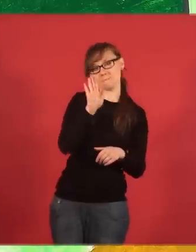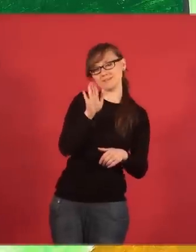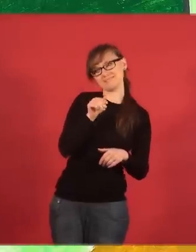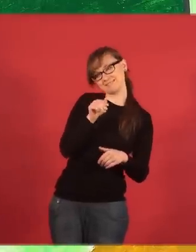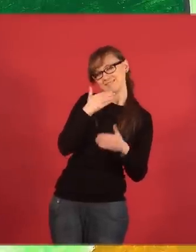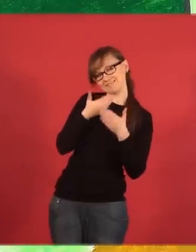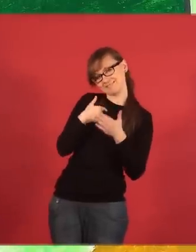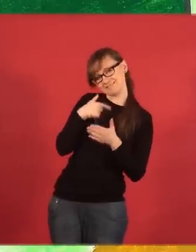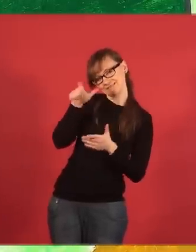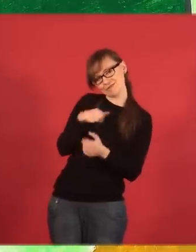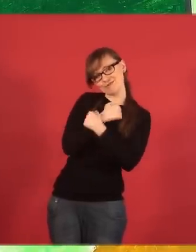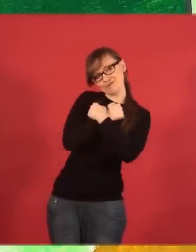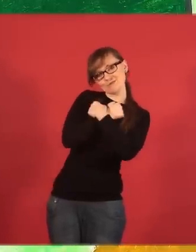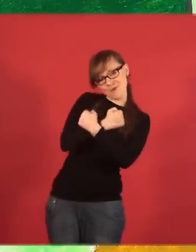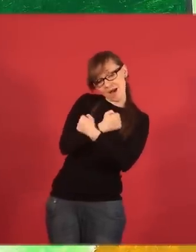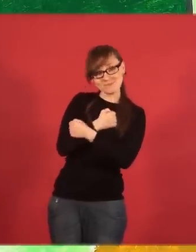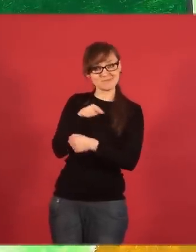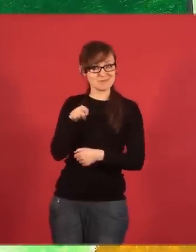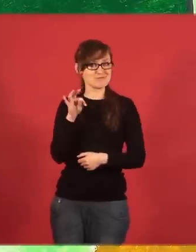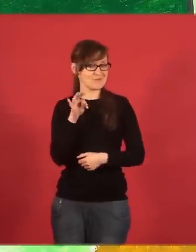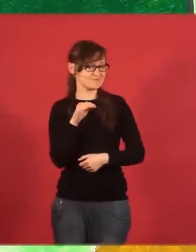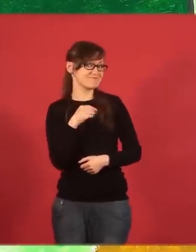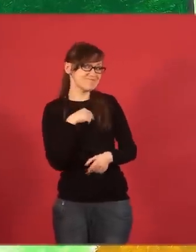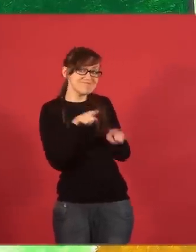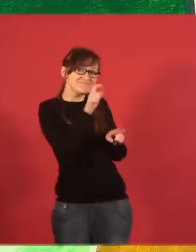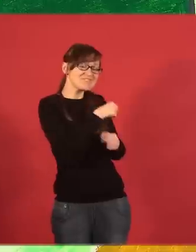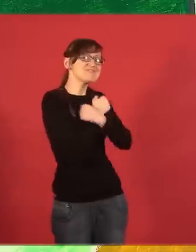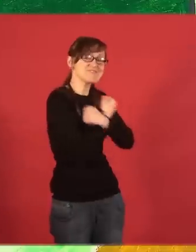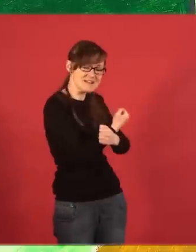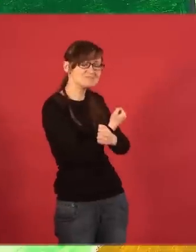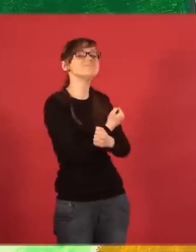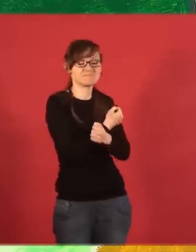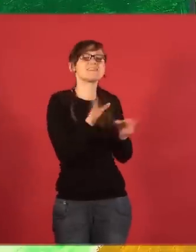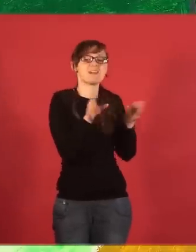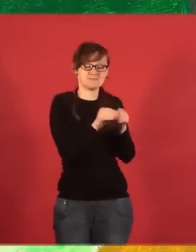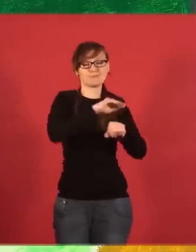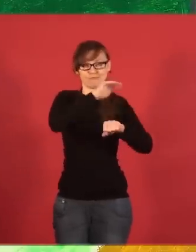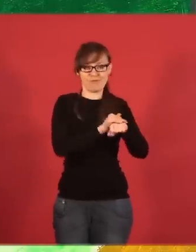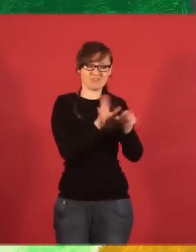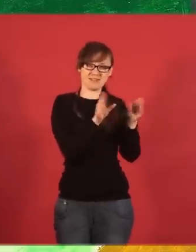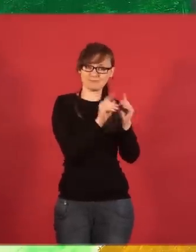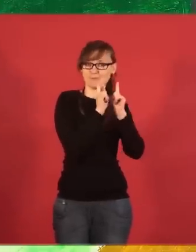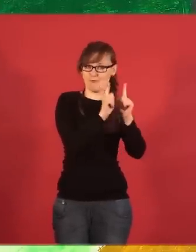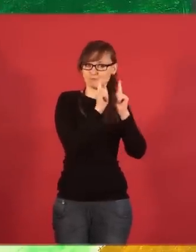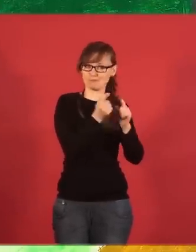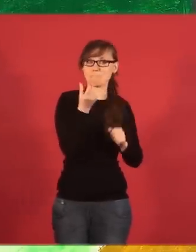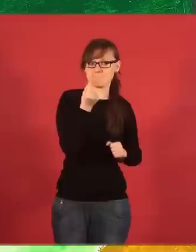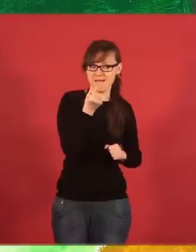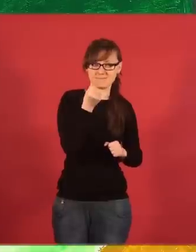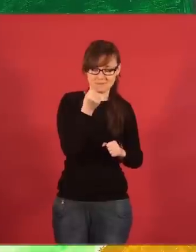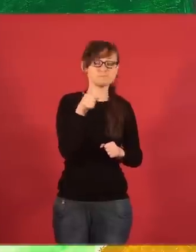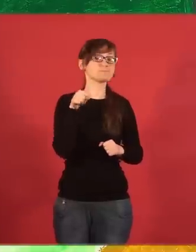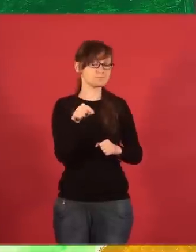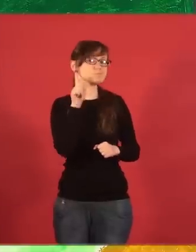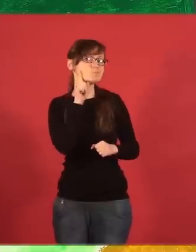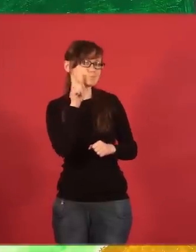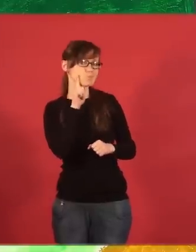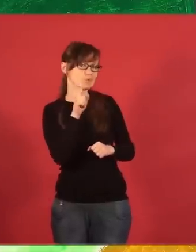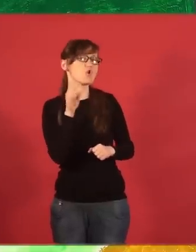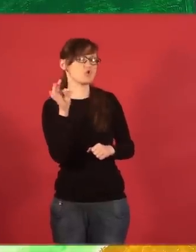Becky zatrzymała się w kącie klasy, powiedziała Tomkowi, że go kocha. Tomek pocałował ją. Dzieci przysięgły sobie, że nie będą kochać nikogo poza sobą.